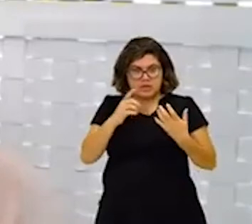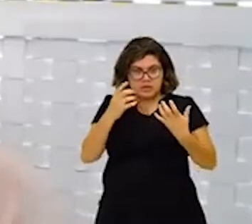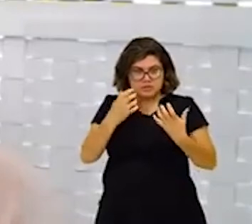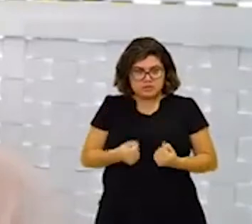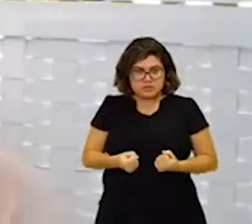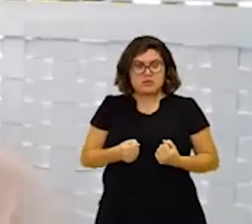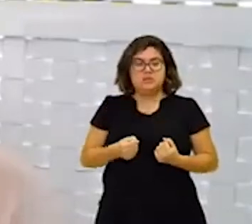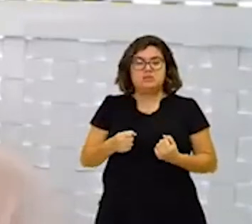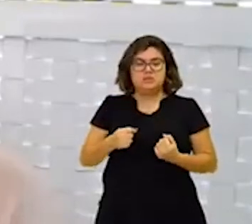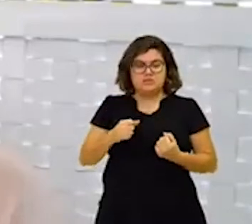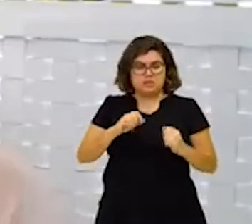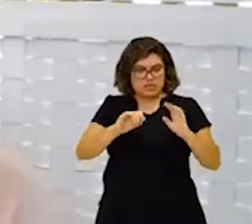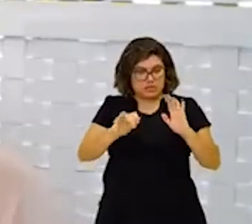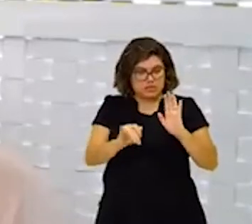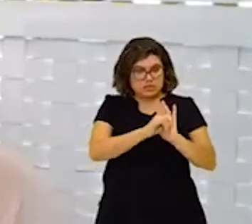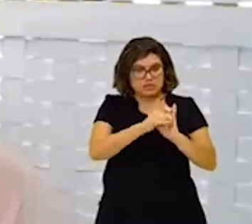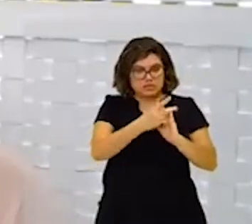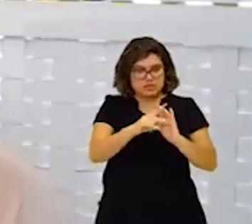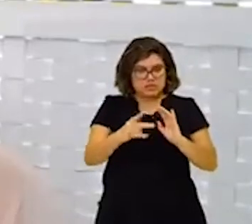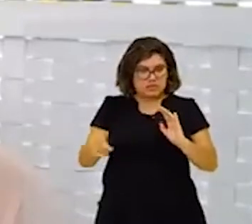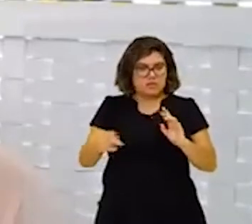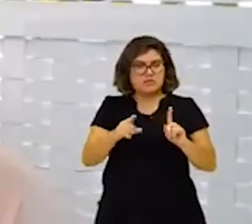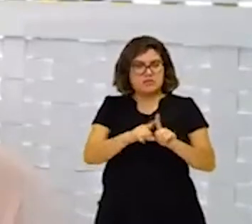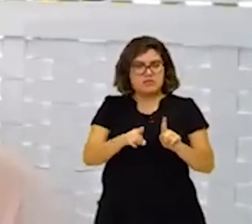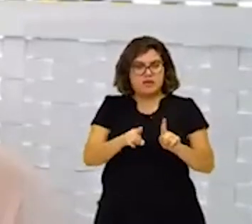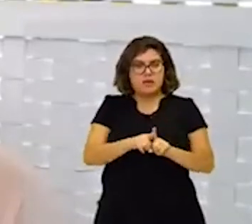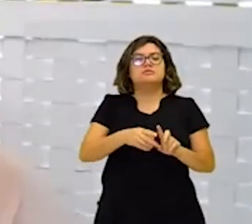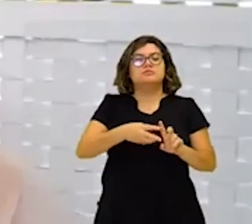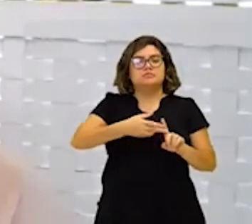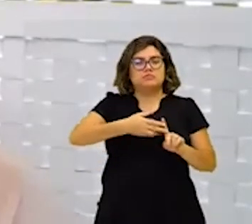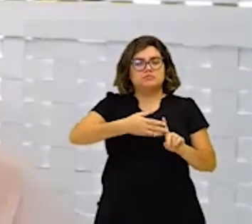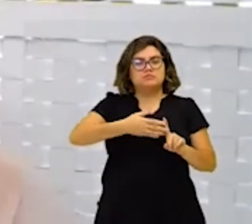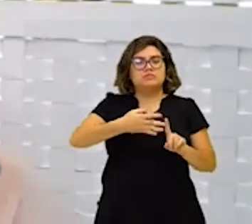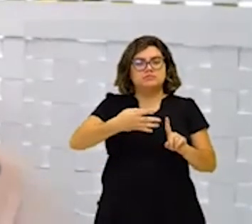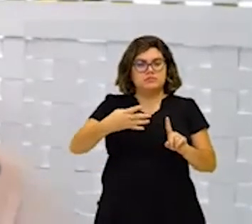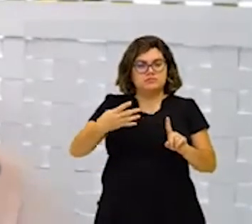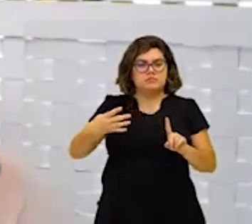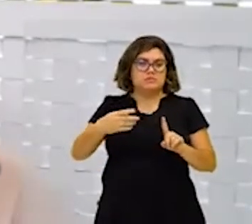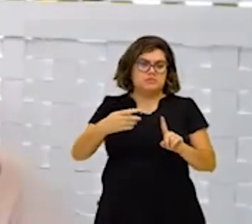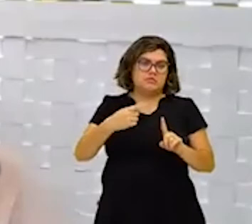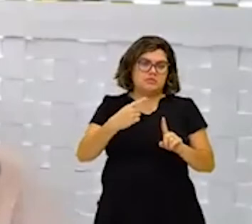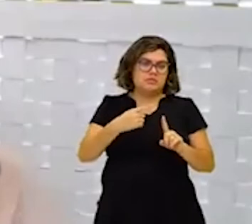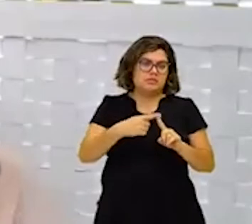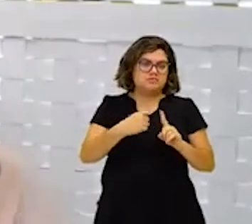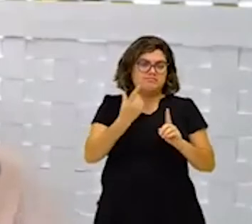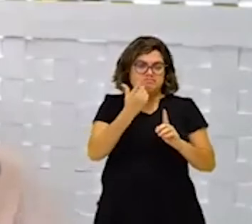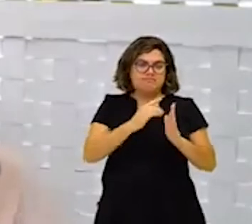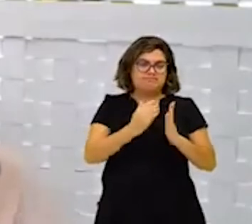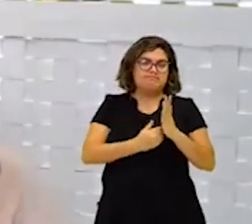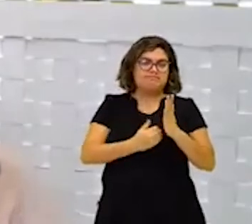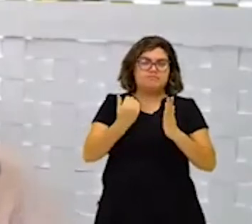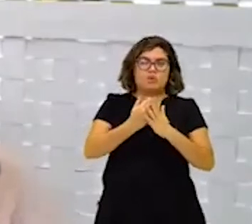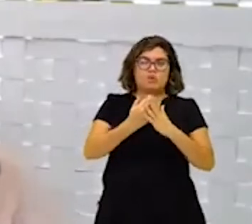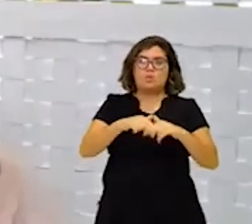dele a Sexualidade e foi superado com muita luta Então como falamos os nossos corpos números dados